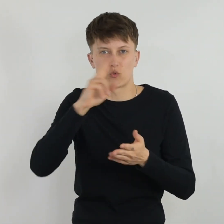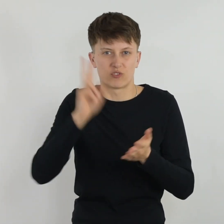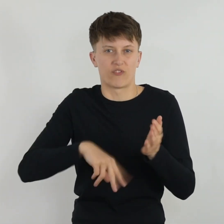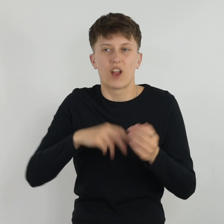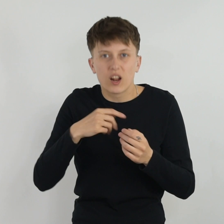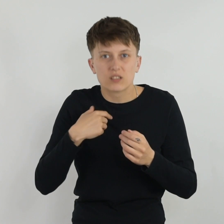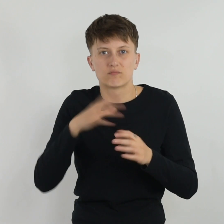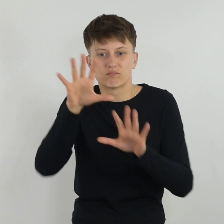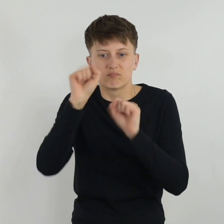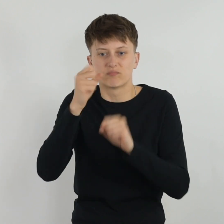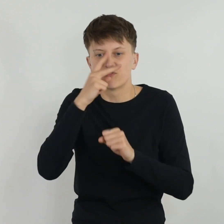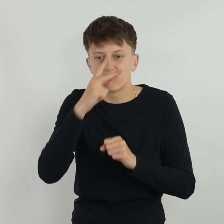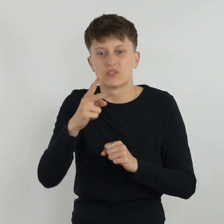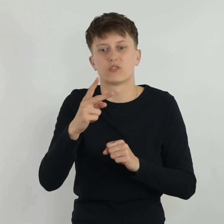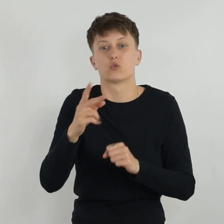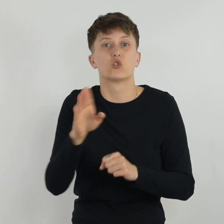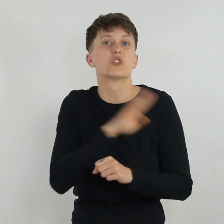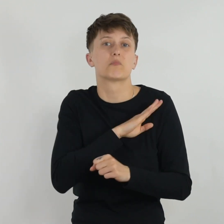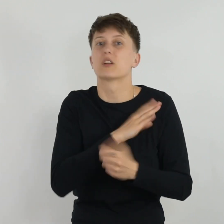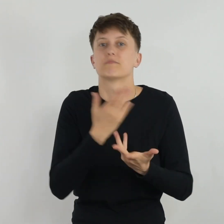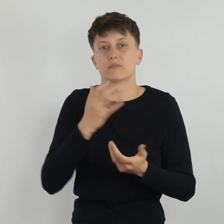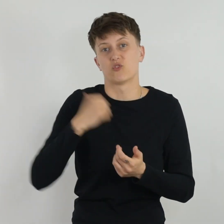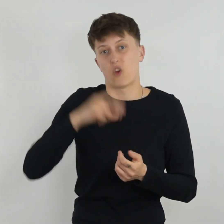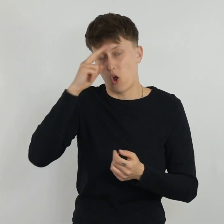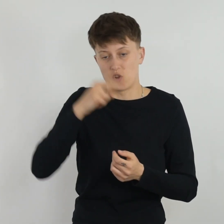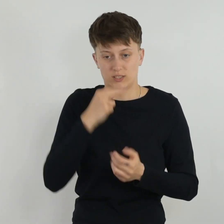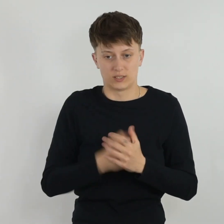świadkiem śmierci swojego ojca,